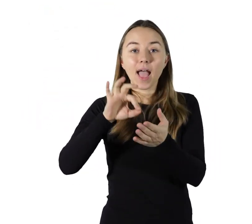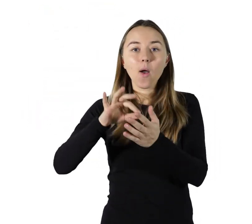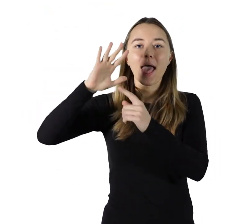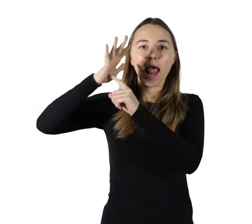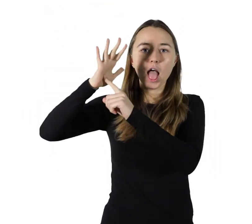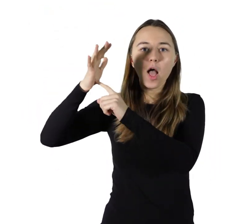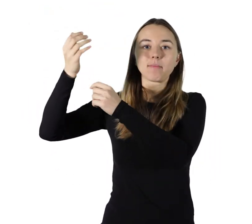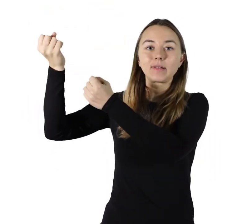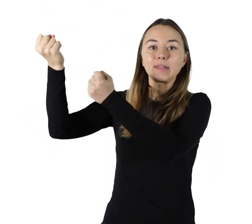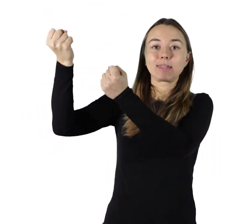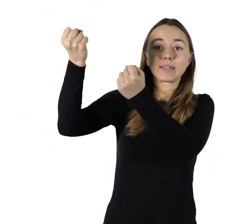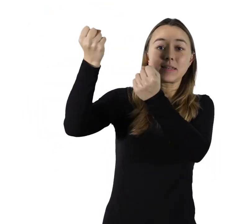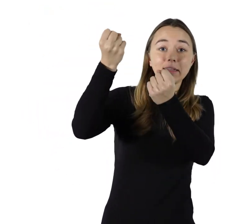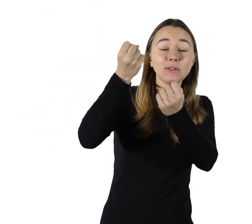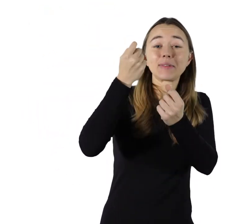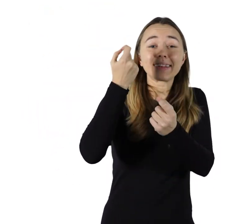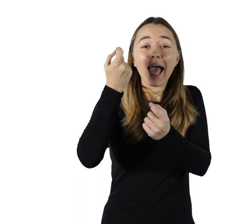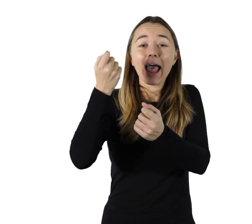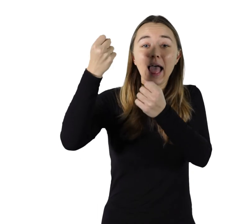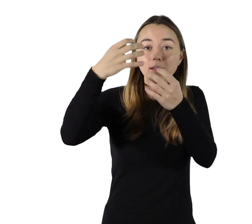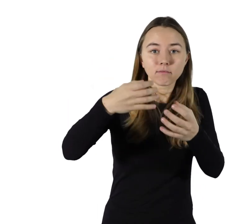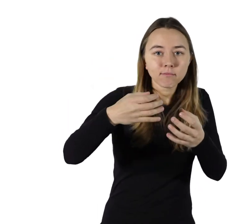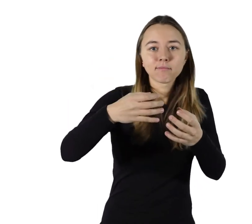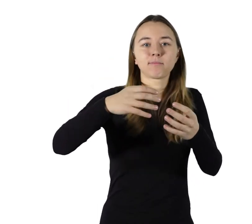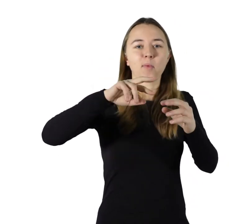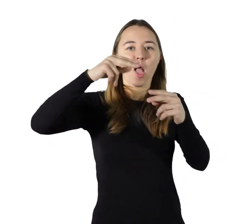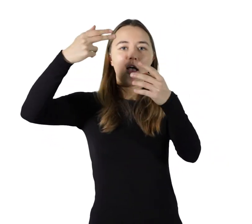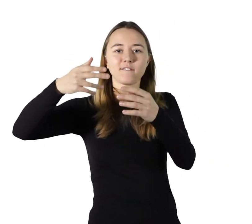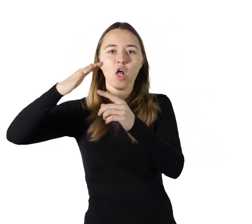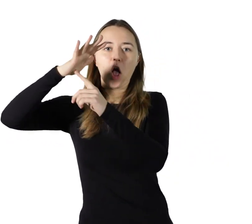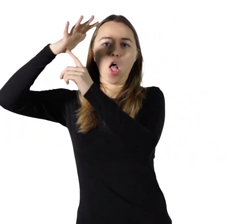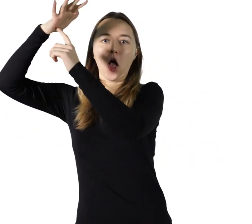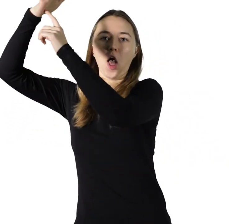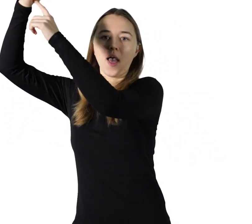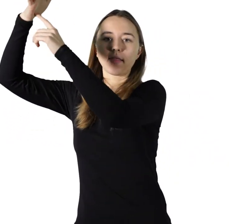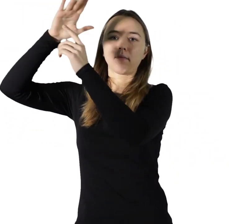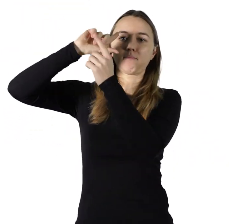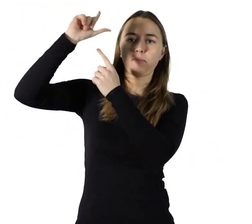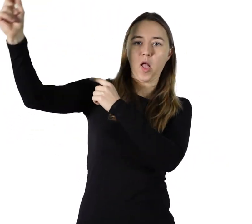jednak helikopter wzniósł się w powietrze i odleciał.